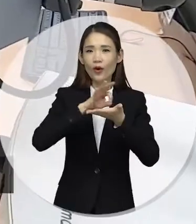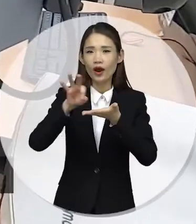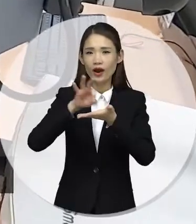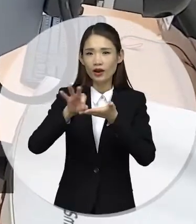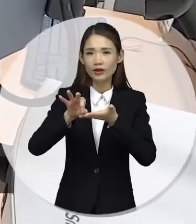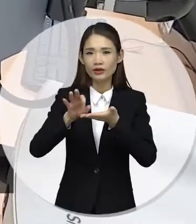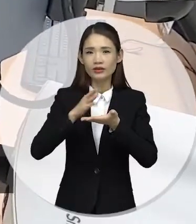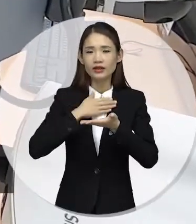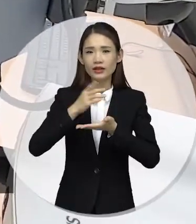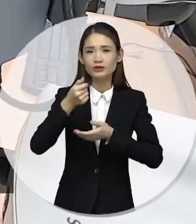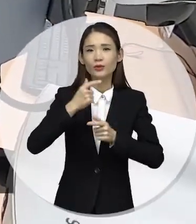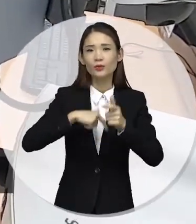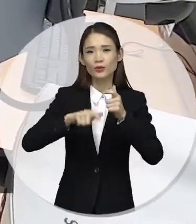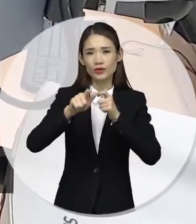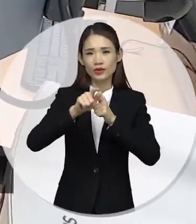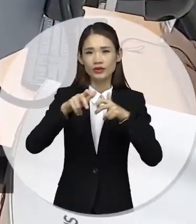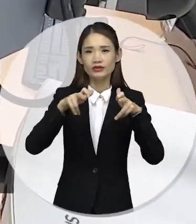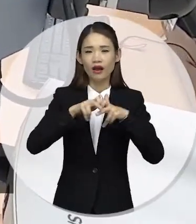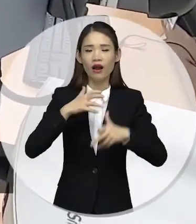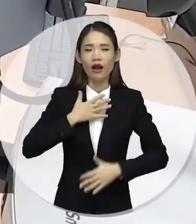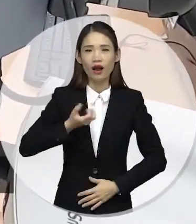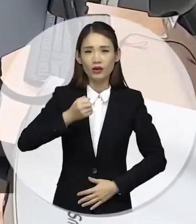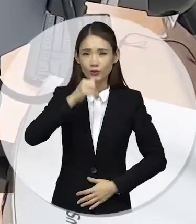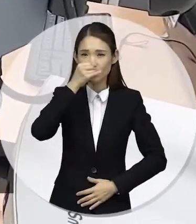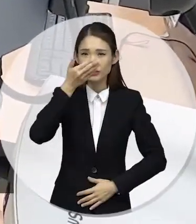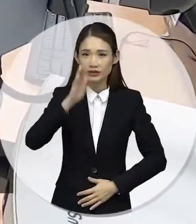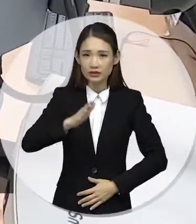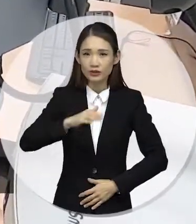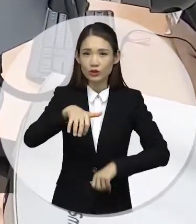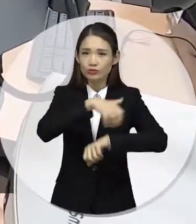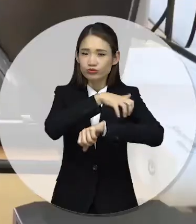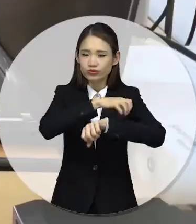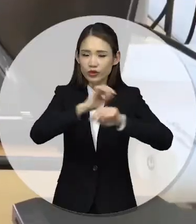내가 조금 더 내 장애가 있지만, 불편함을 해소해주는.